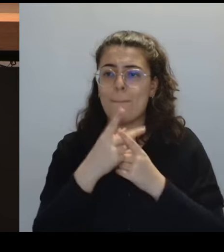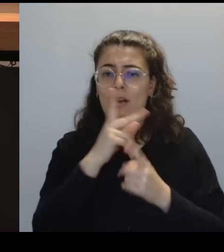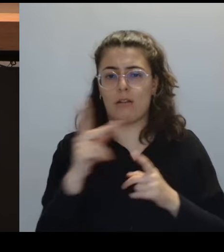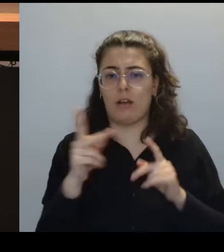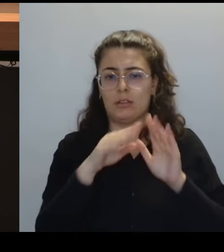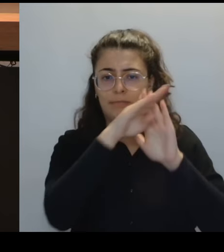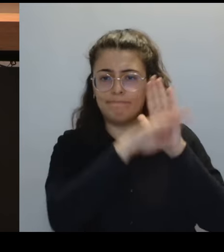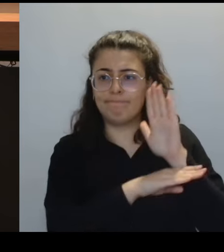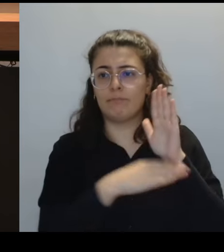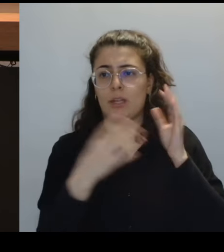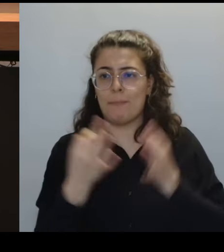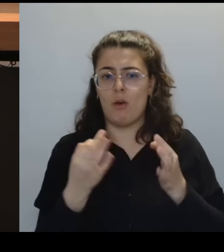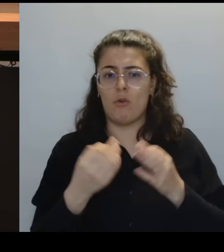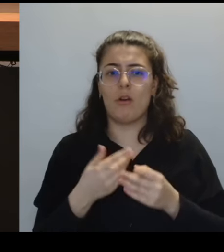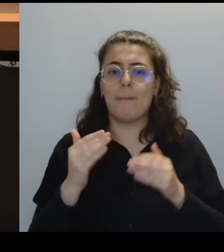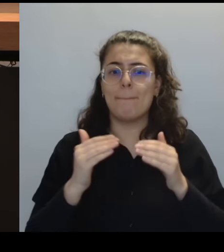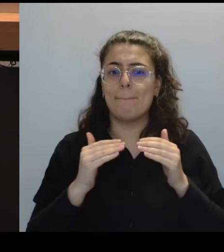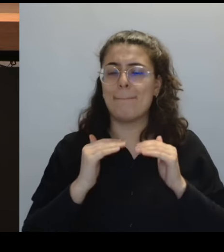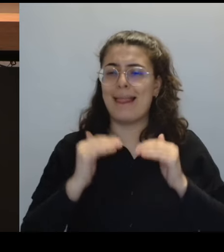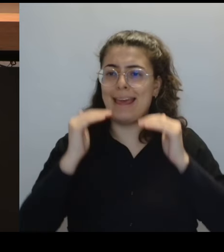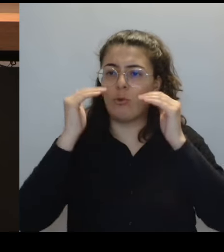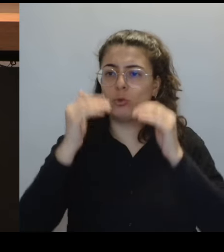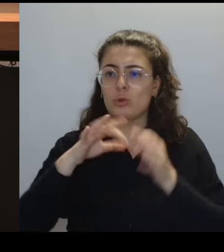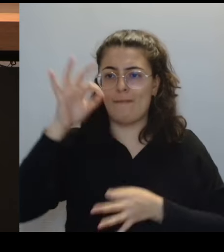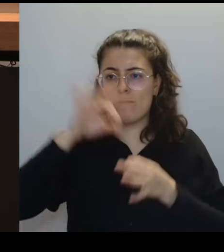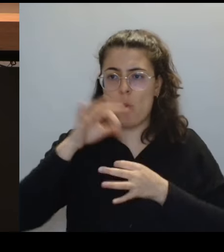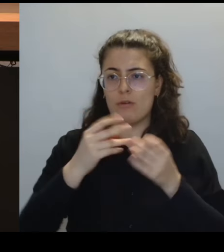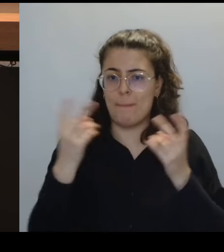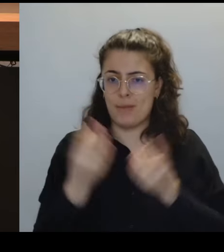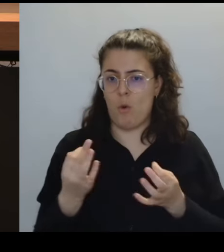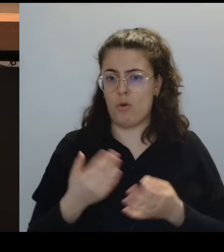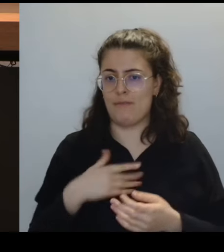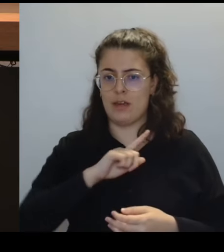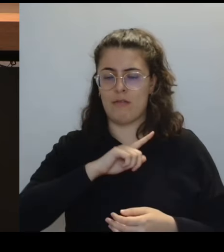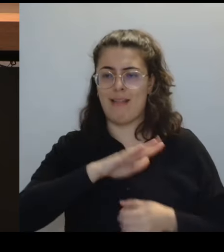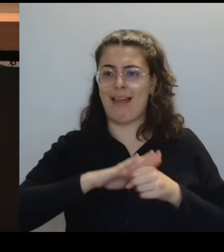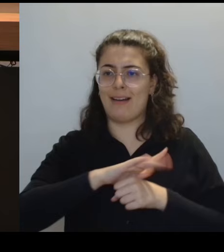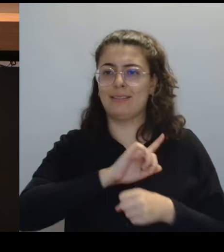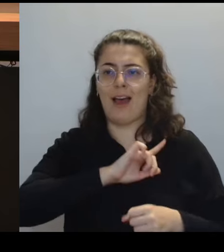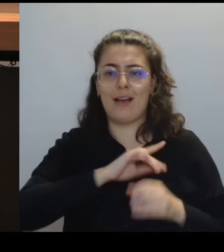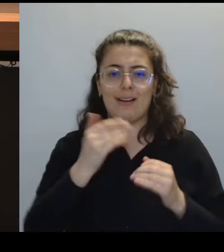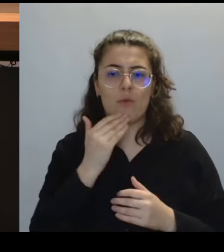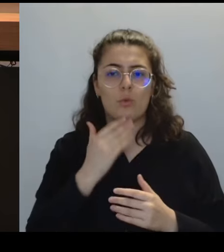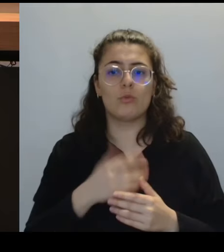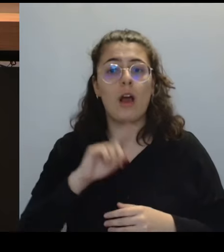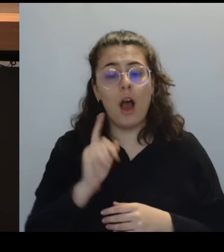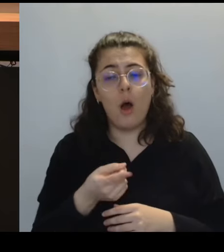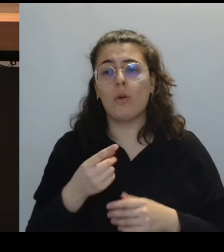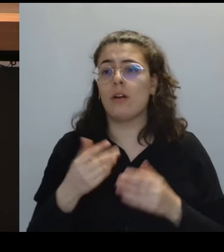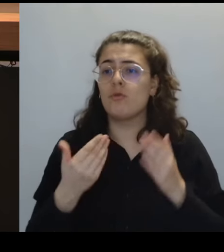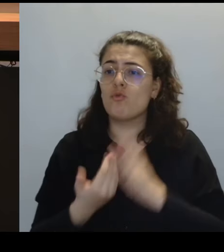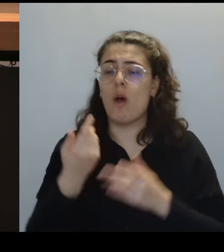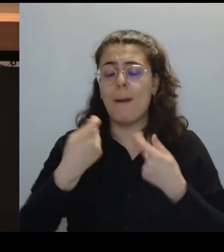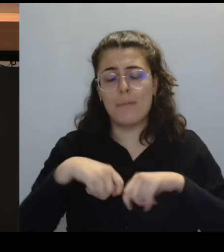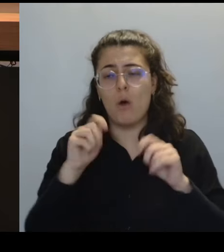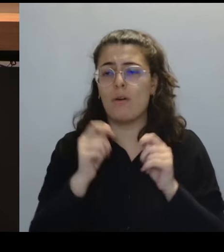WBS-Berechtigte in landeseigenen Wohnungen und mehr bezahlbarerem Neubau, weswegen wir einen Vorschlag für ein kommunales